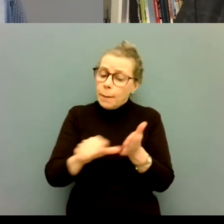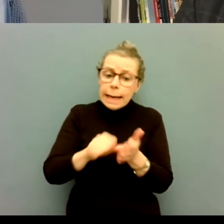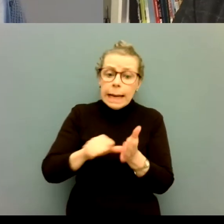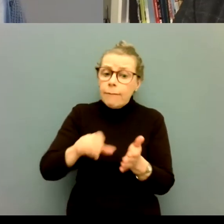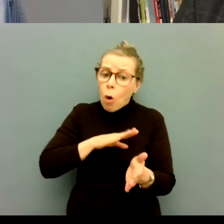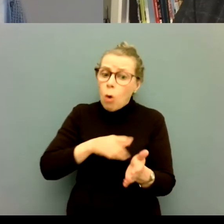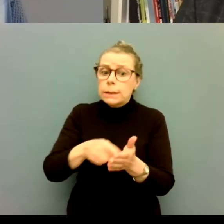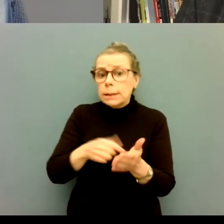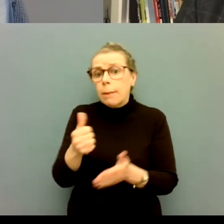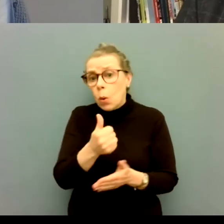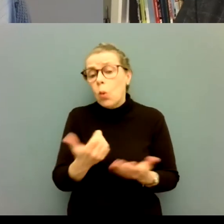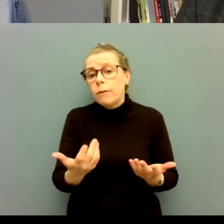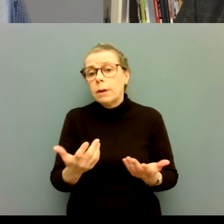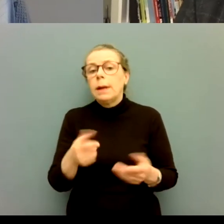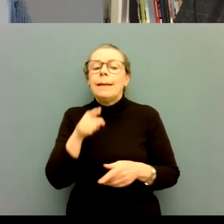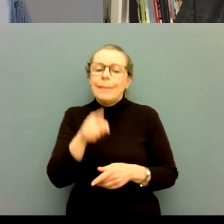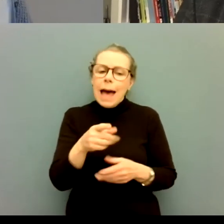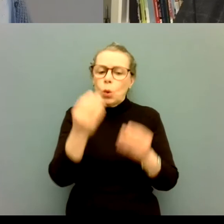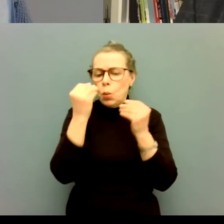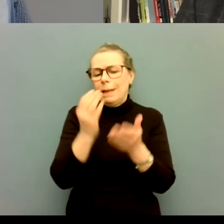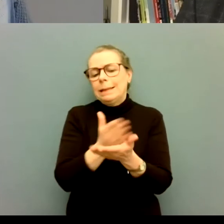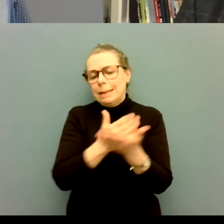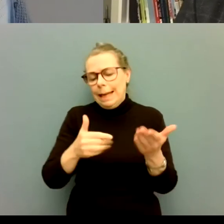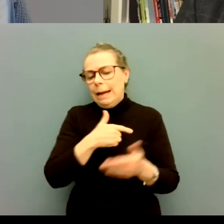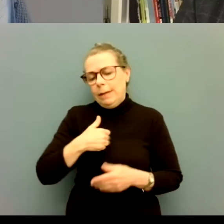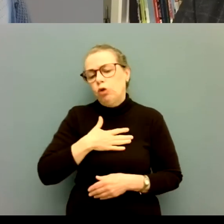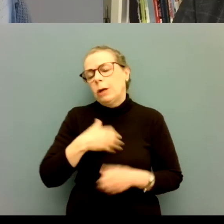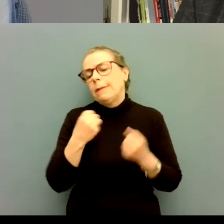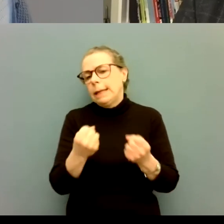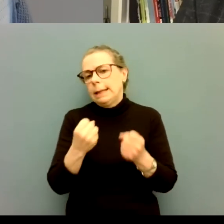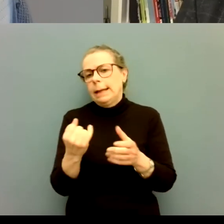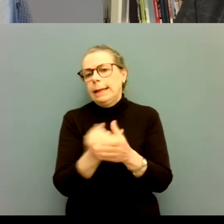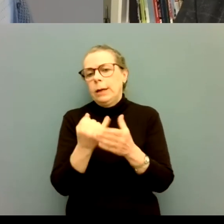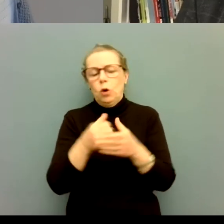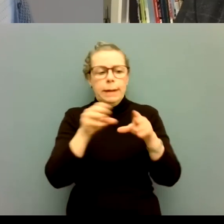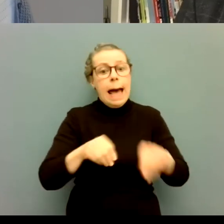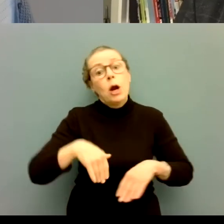Det är en utbildningsdel som är viktig inom lärarhögskolan-